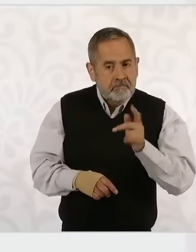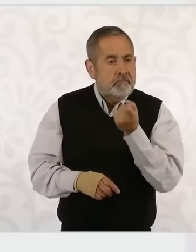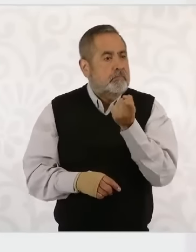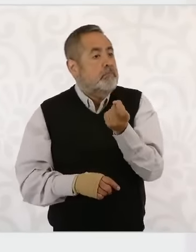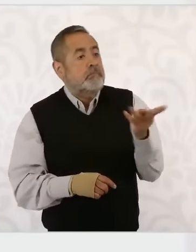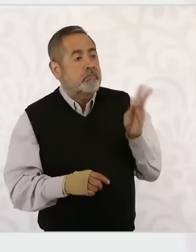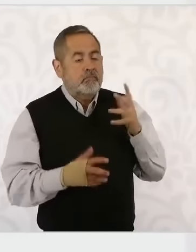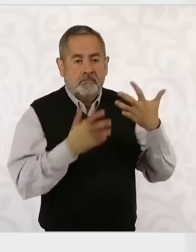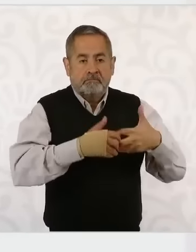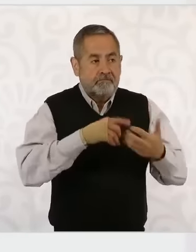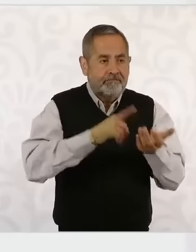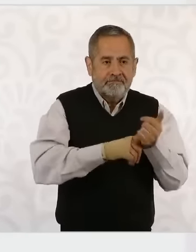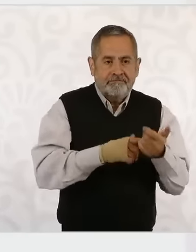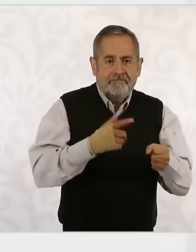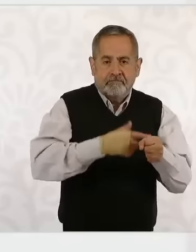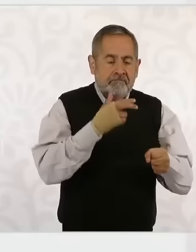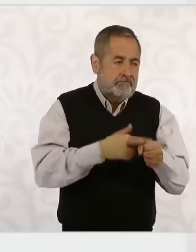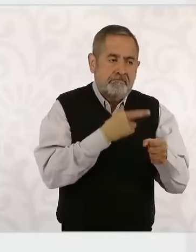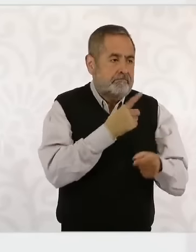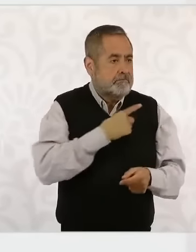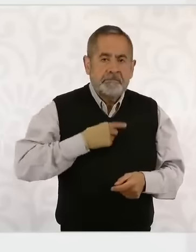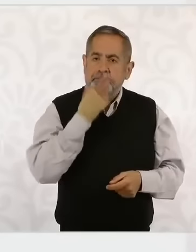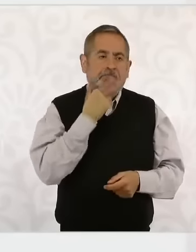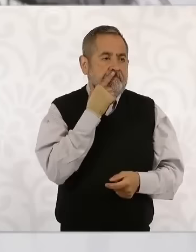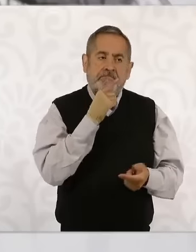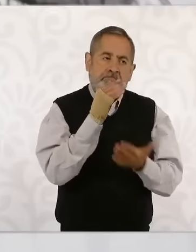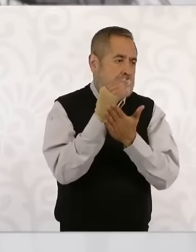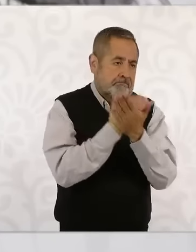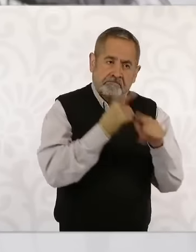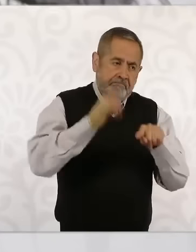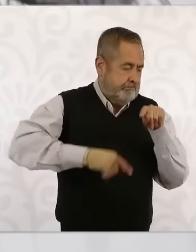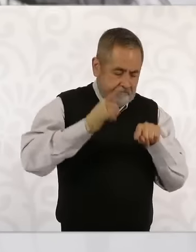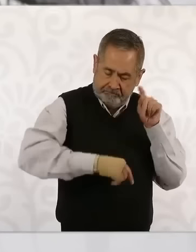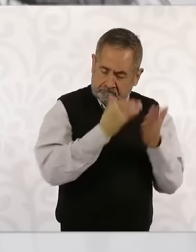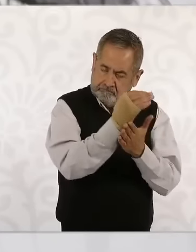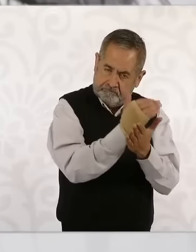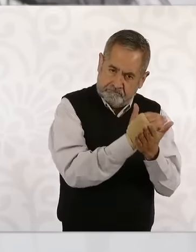que es indispensable bajar el contenido de azúcar en las bebidas azucaradas. Entonces,